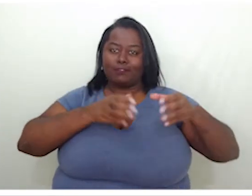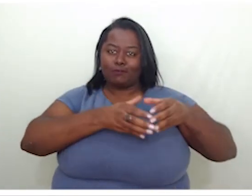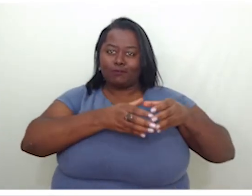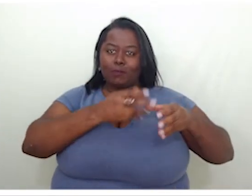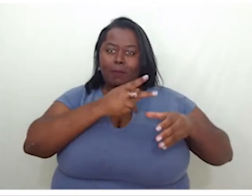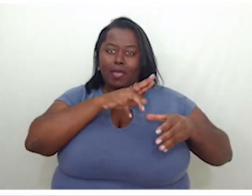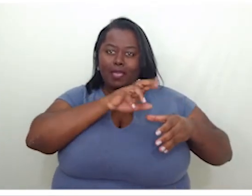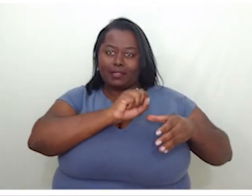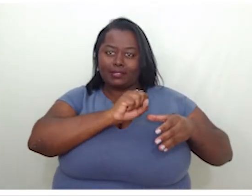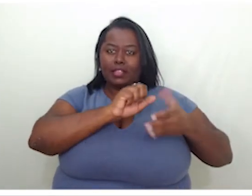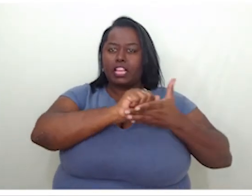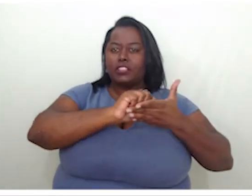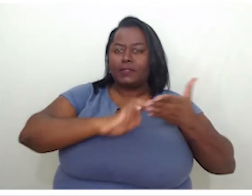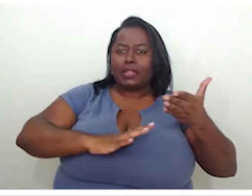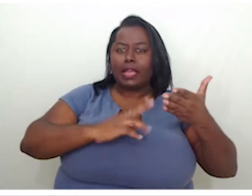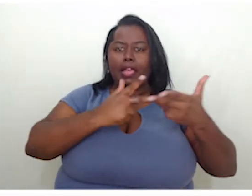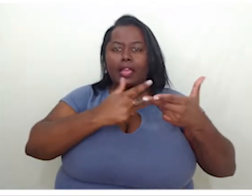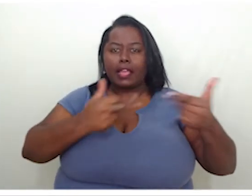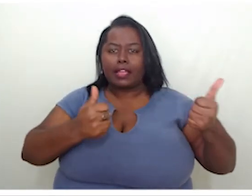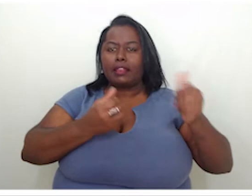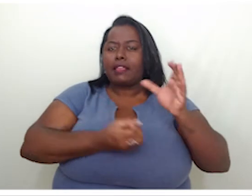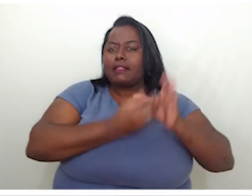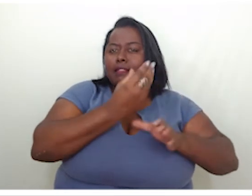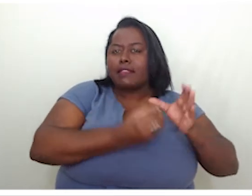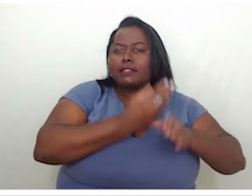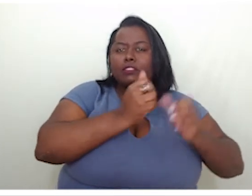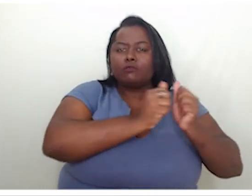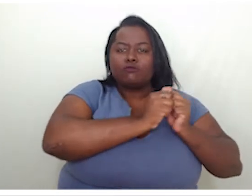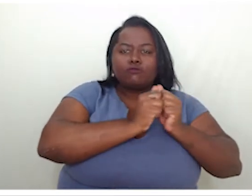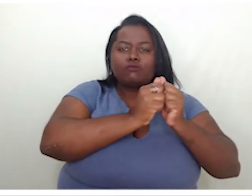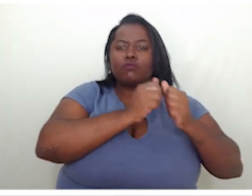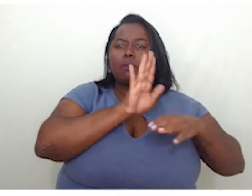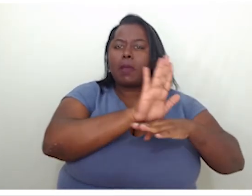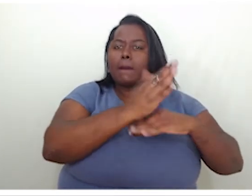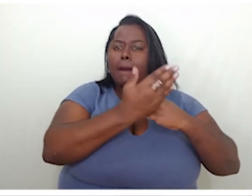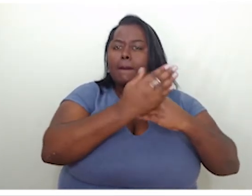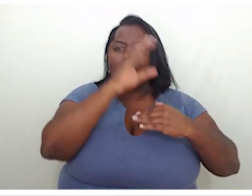esos son los conceptos que describieron las actividades que ellos realizan.